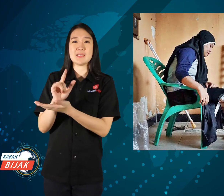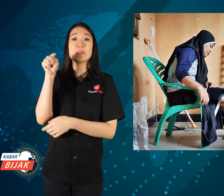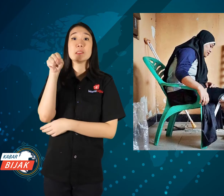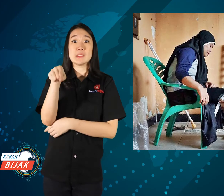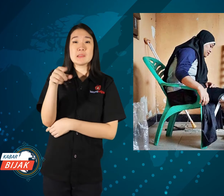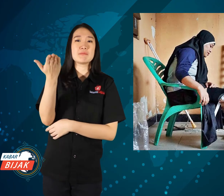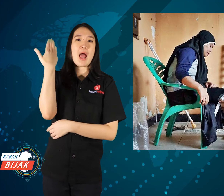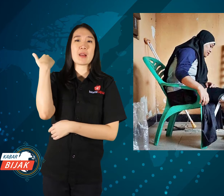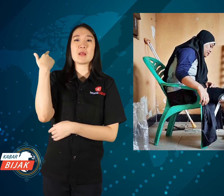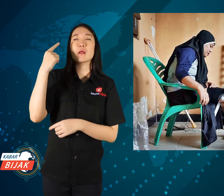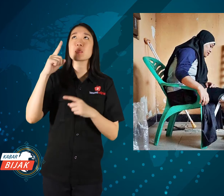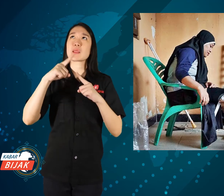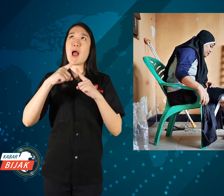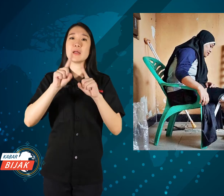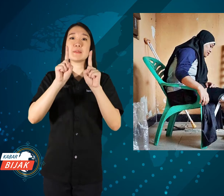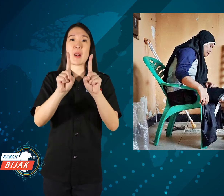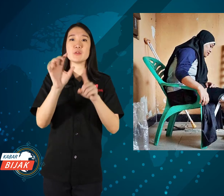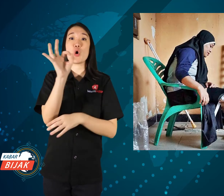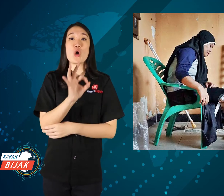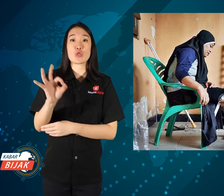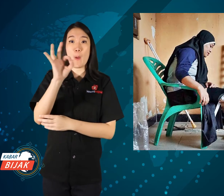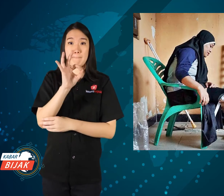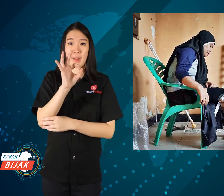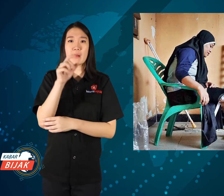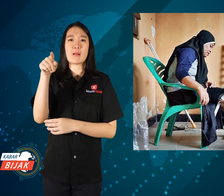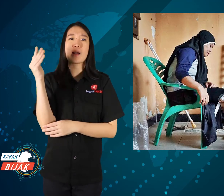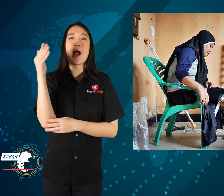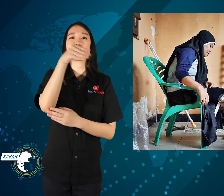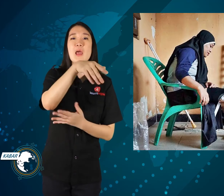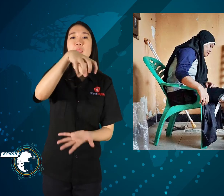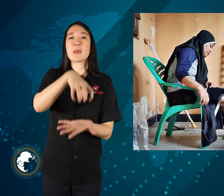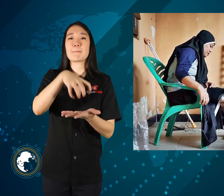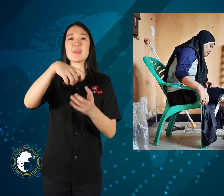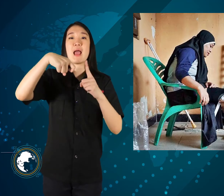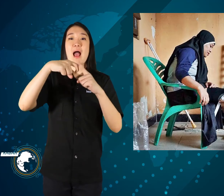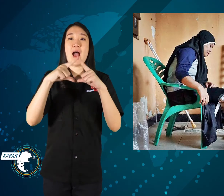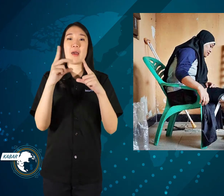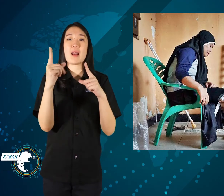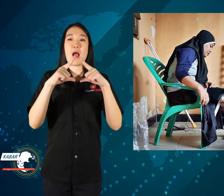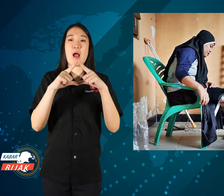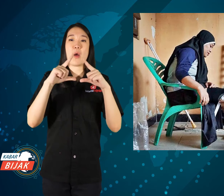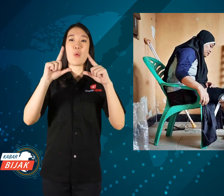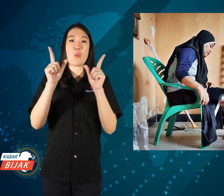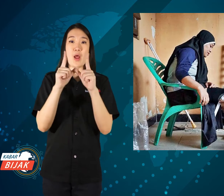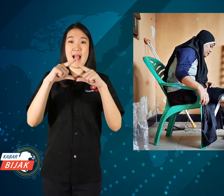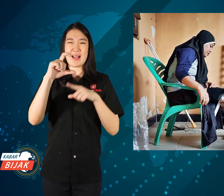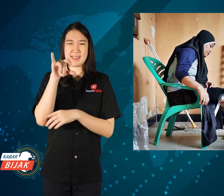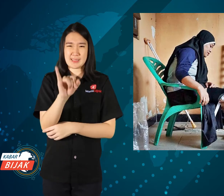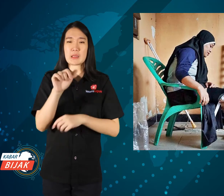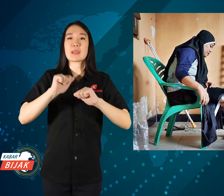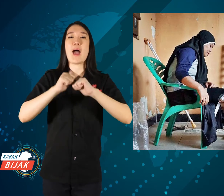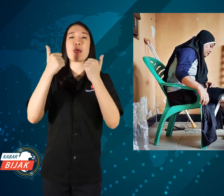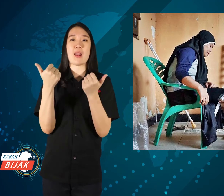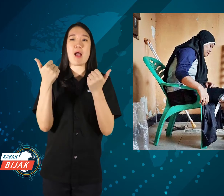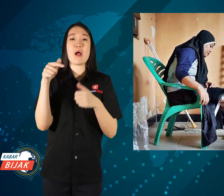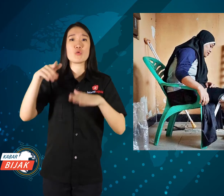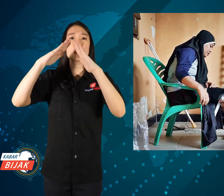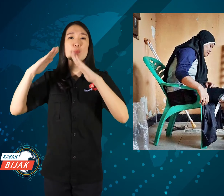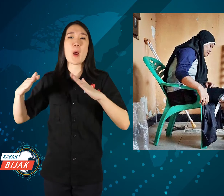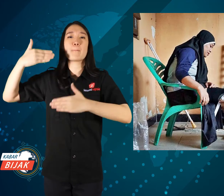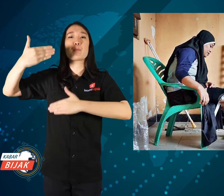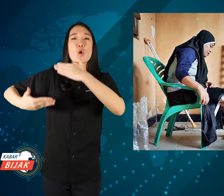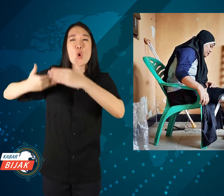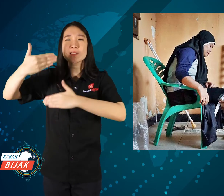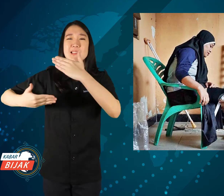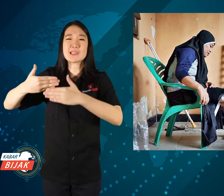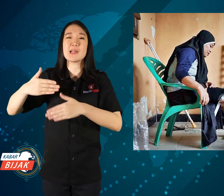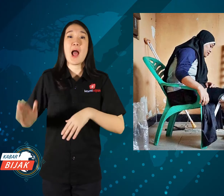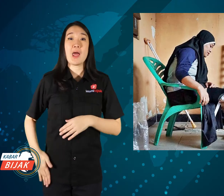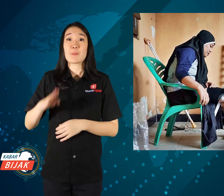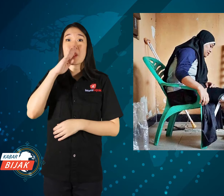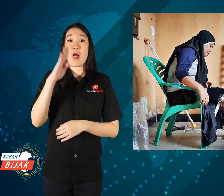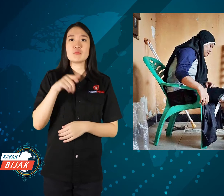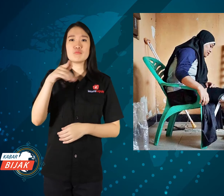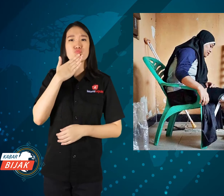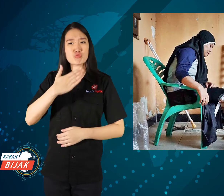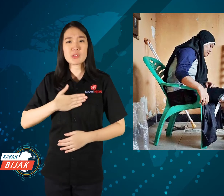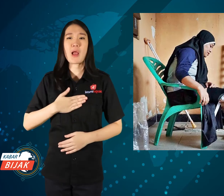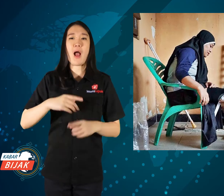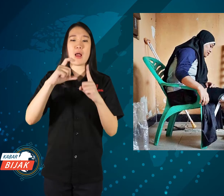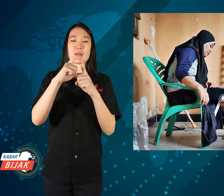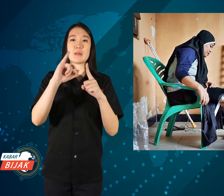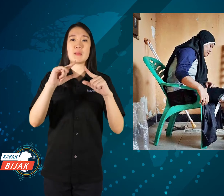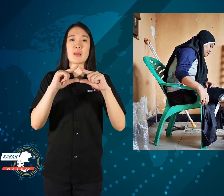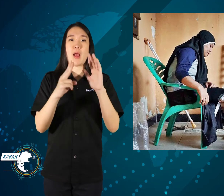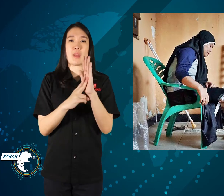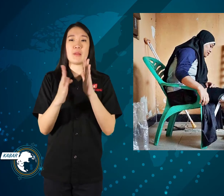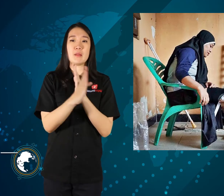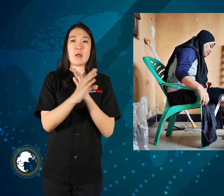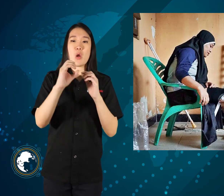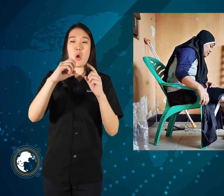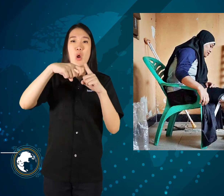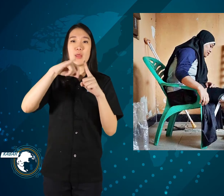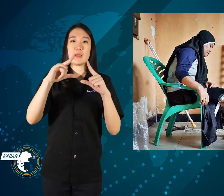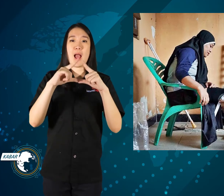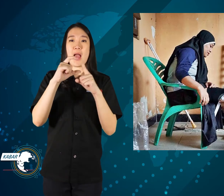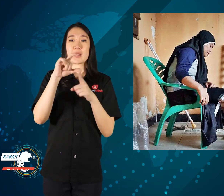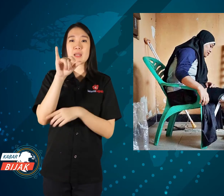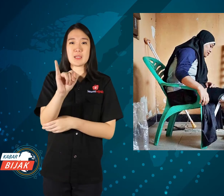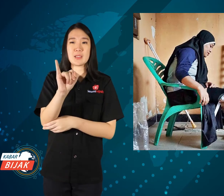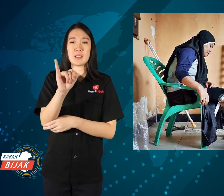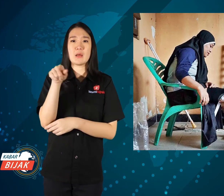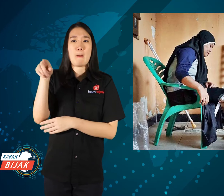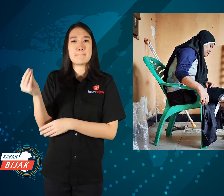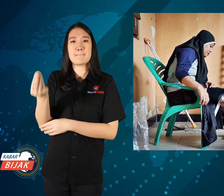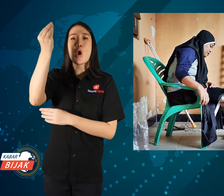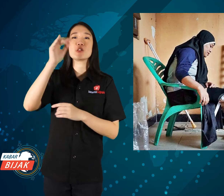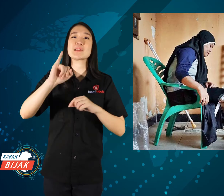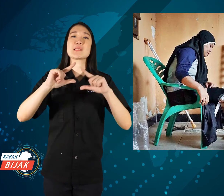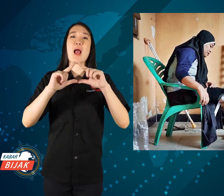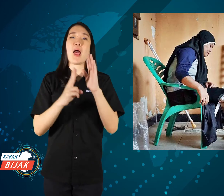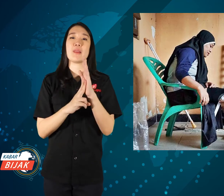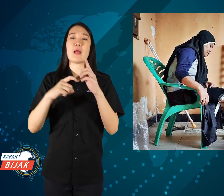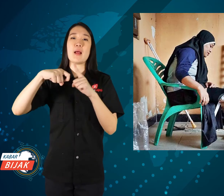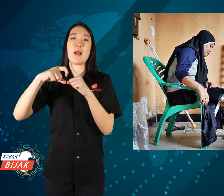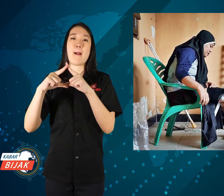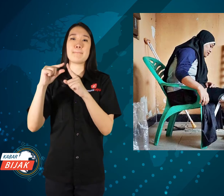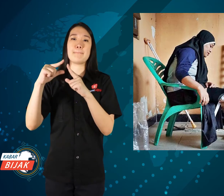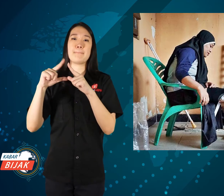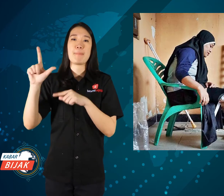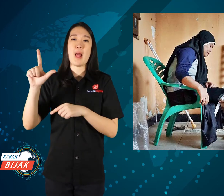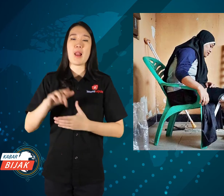pada Senin 11 Oktober lalu datang ke Karawaci, Tangerang, rumah produksi kaki palsu yang milik Dian Okiadi, si empunya Ian Kapal.